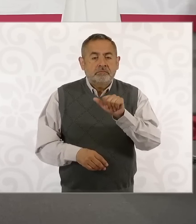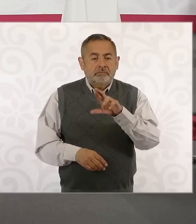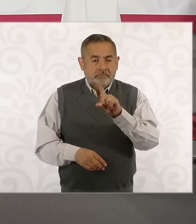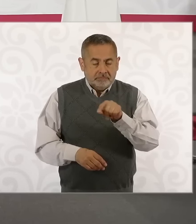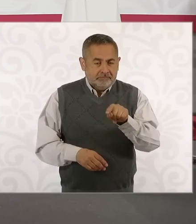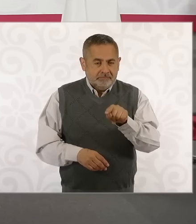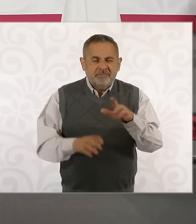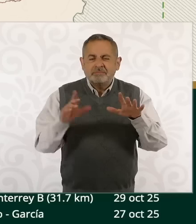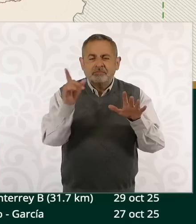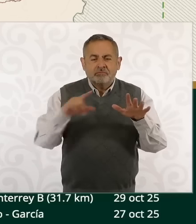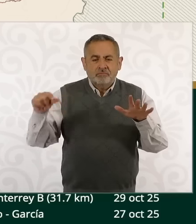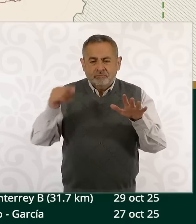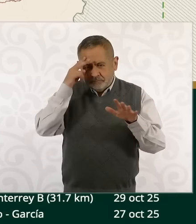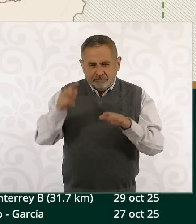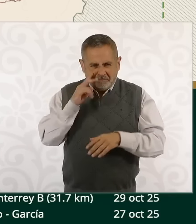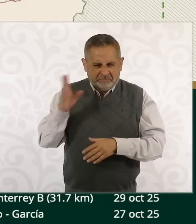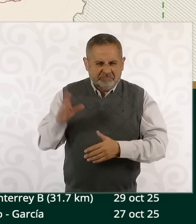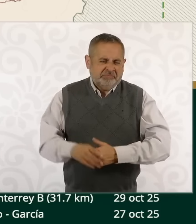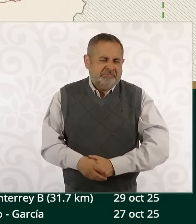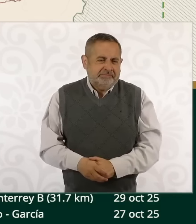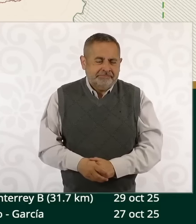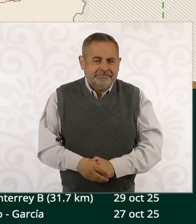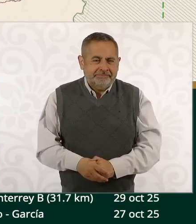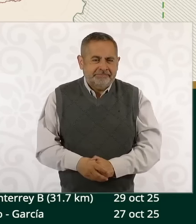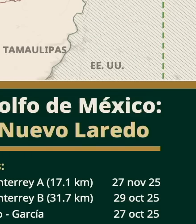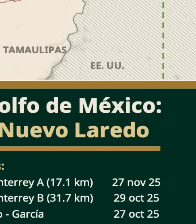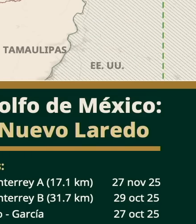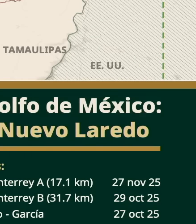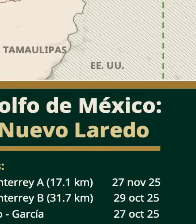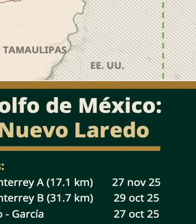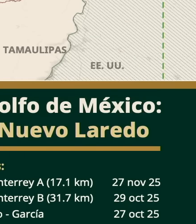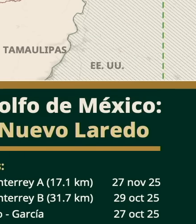de trenes en México. Para el caso del tren México Pachuca ya se hicieron las